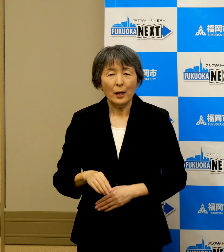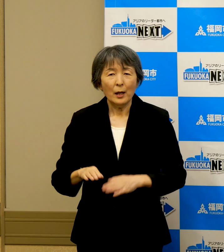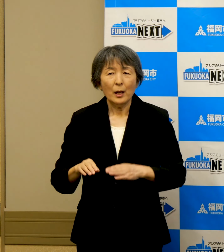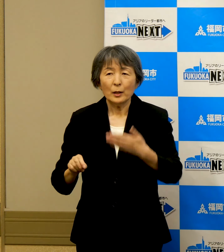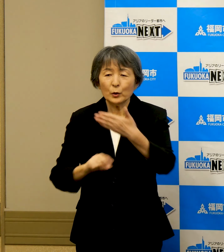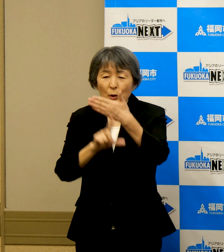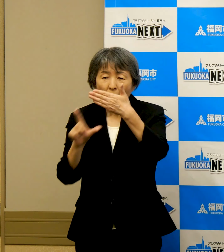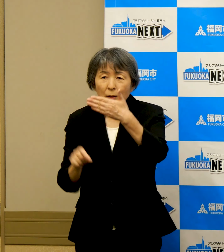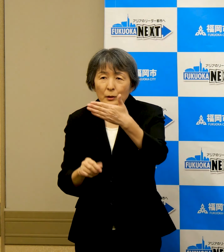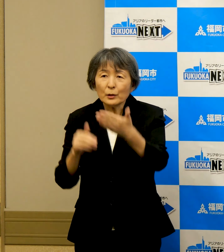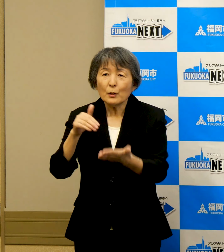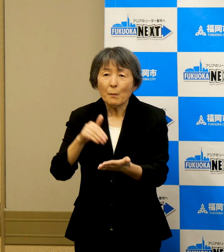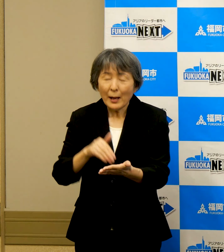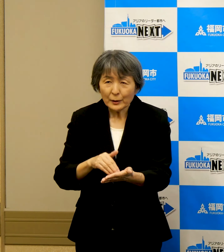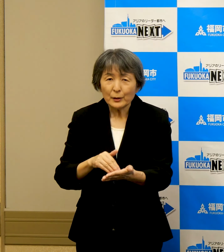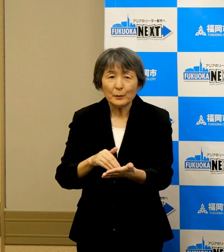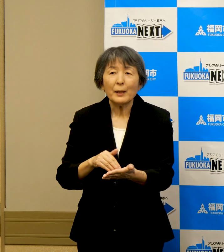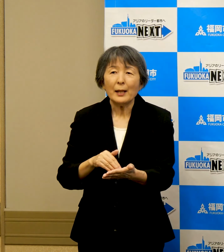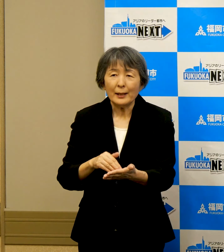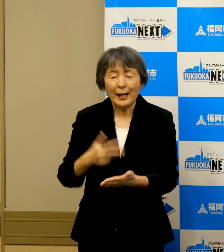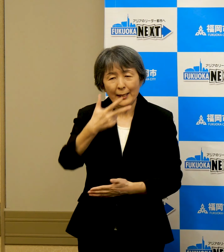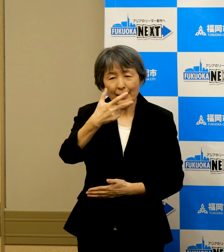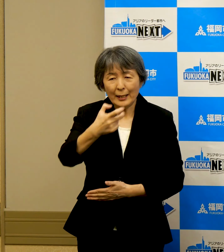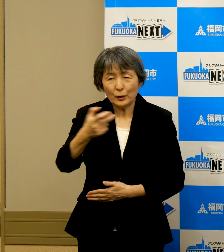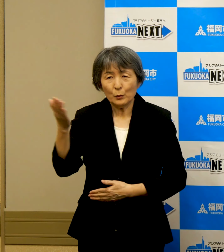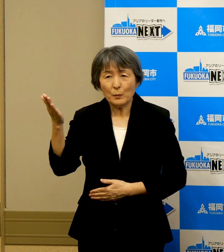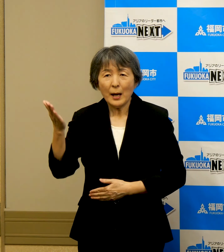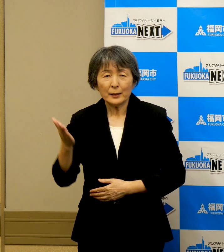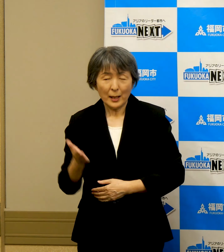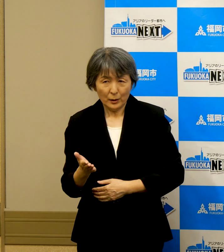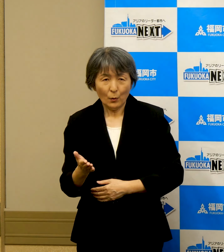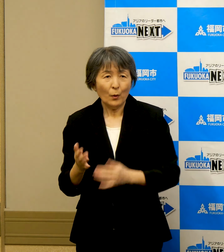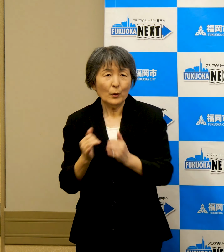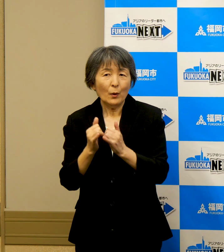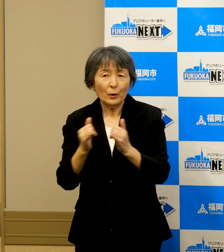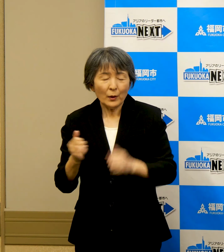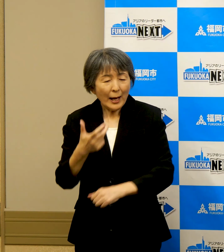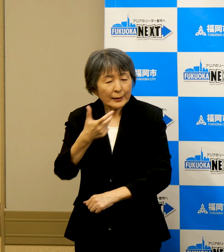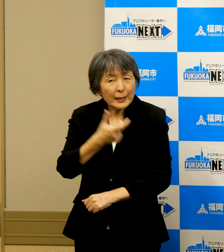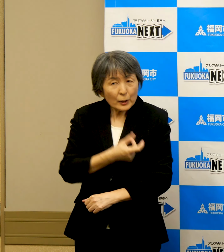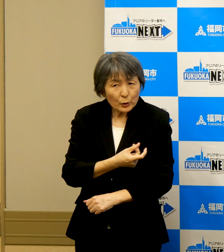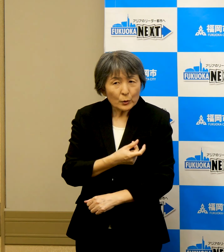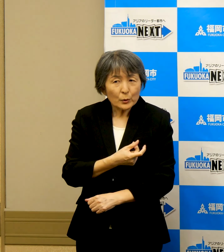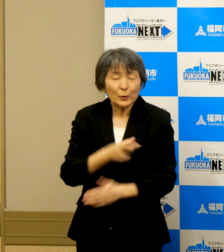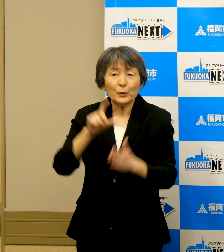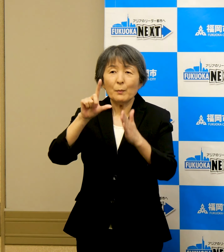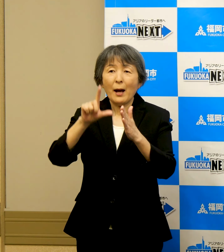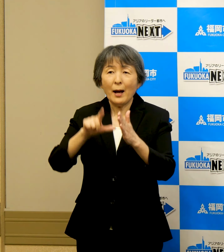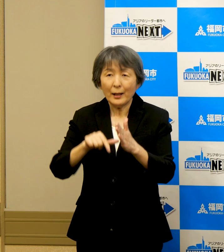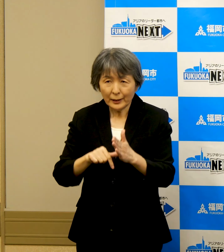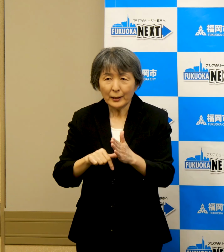9月末まででだいたい7割の人が もし接種するとしたら打ち終わる